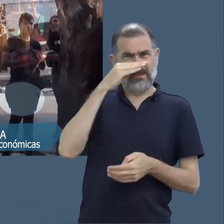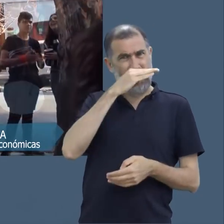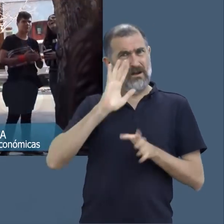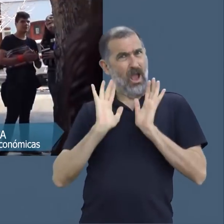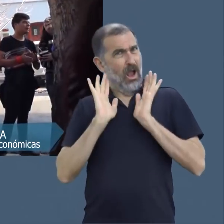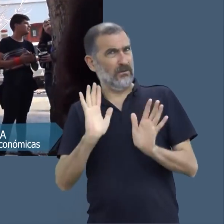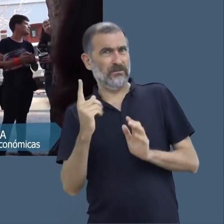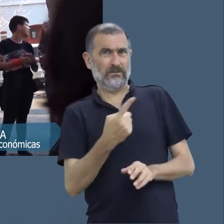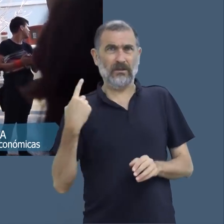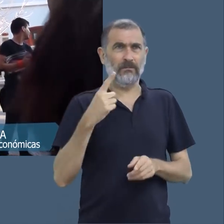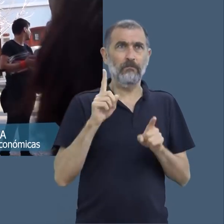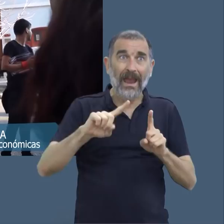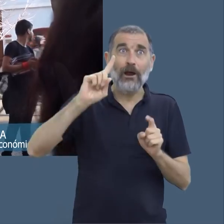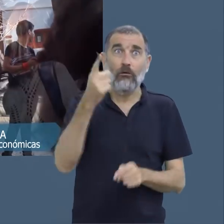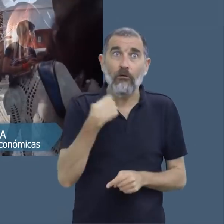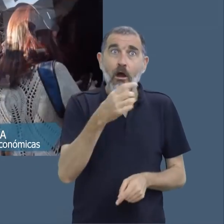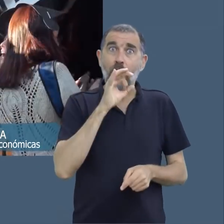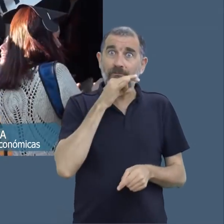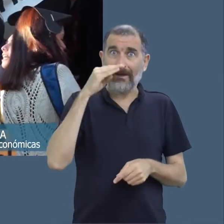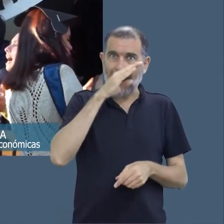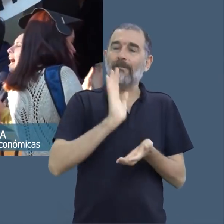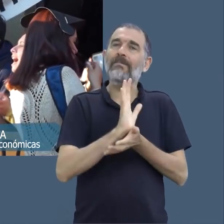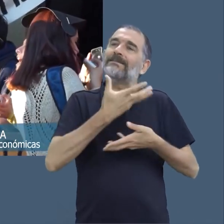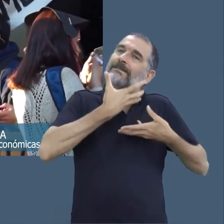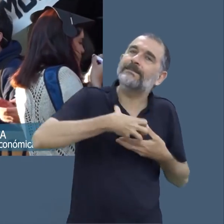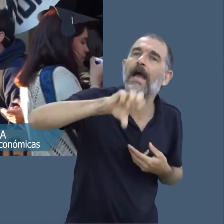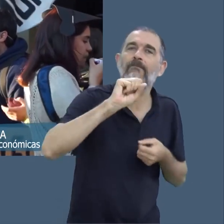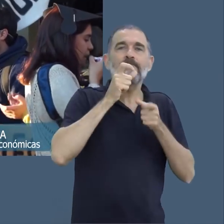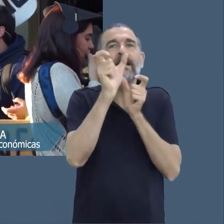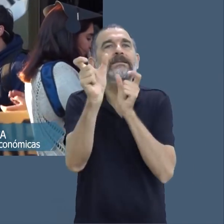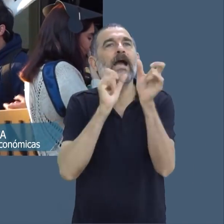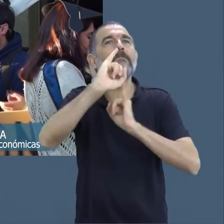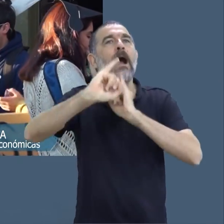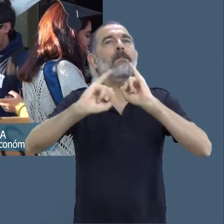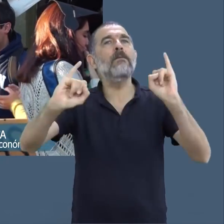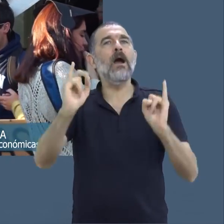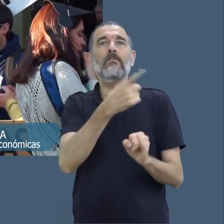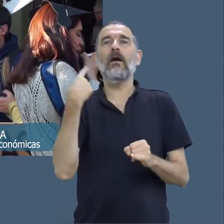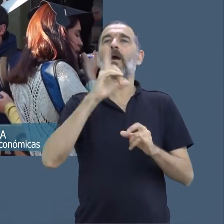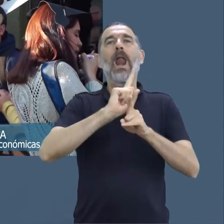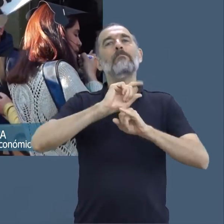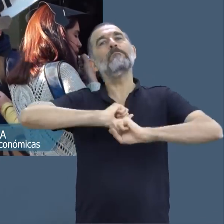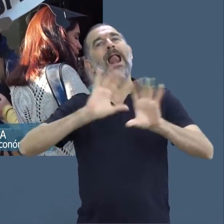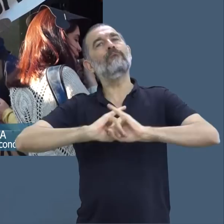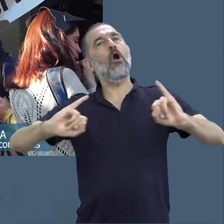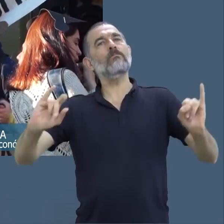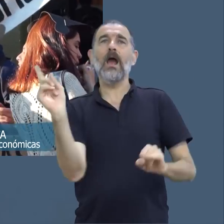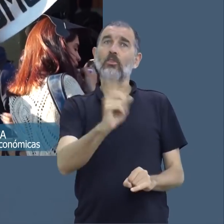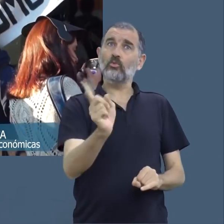que llevan un mensaje, no ese rebaño mal informado, sino que nosotros seamos los encargados